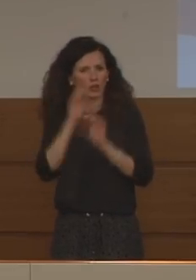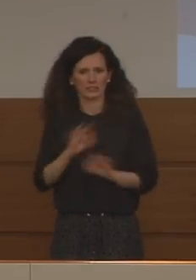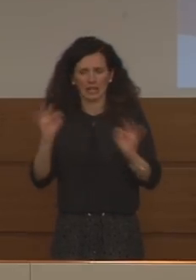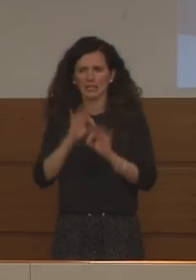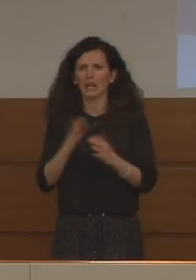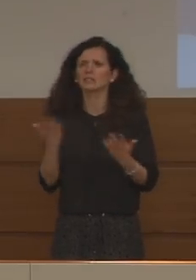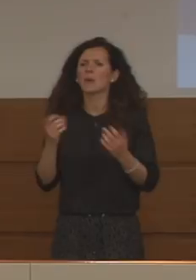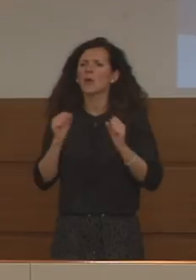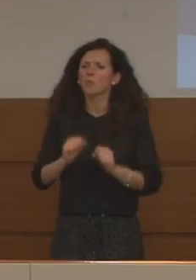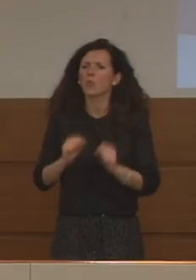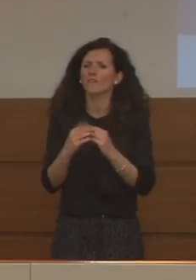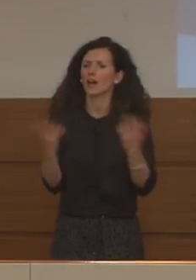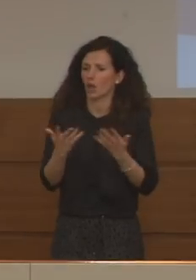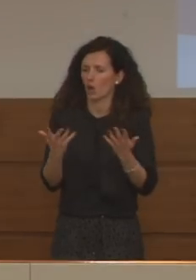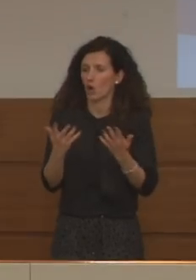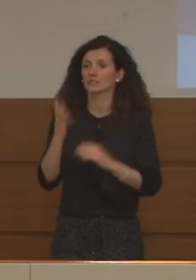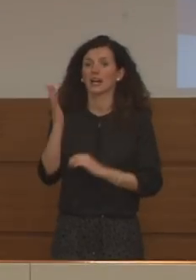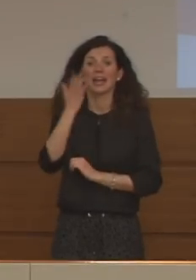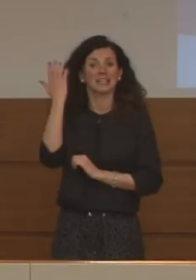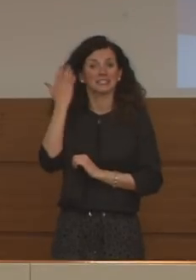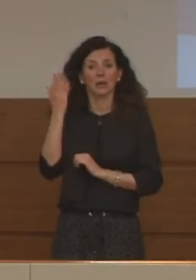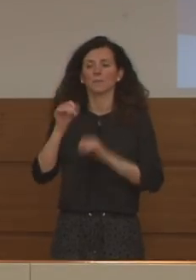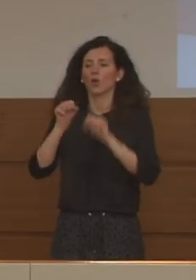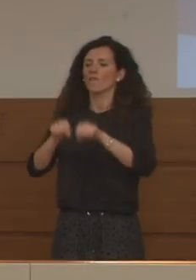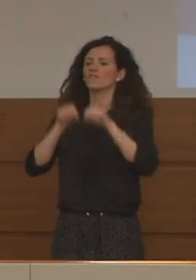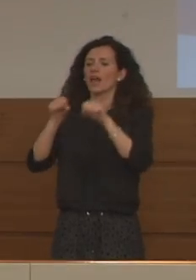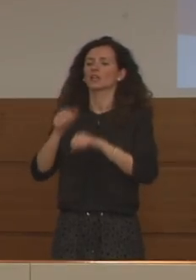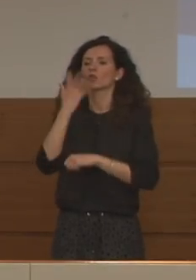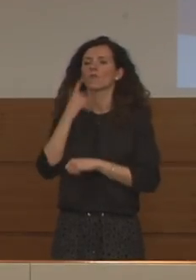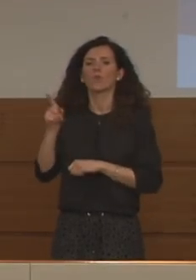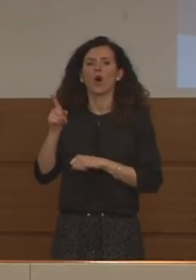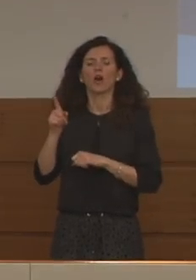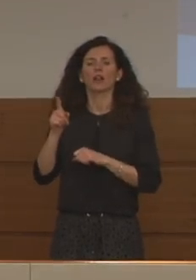esempio, vorrebbe adottare il metodo Corea: GPS, controllo delle persone, ma